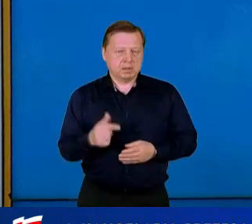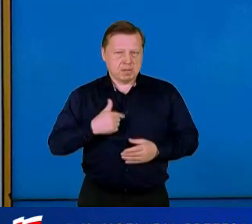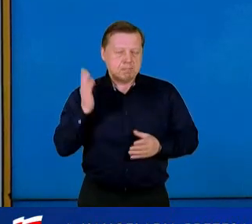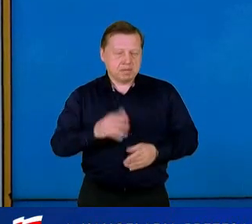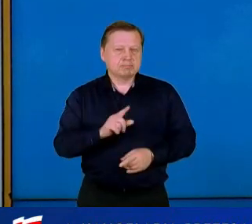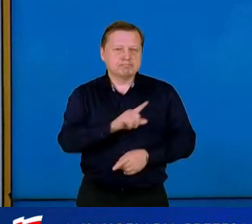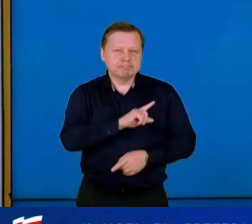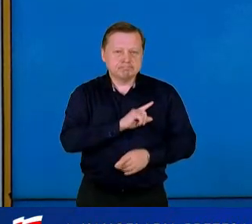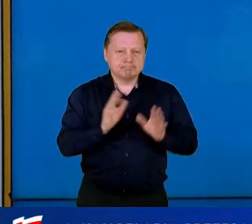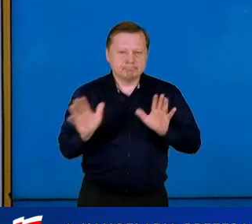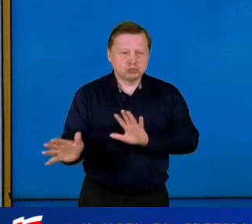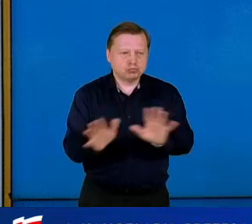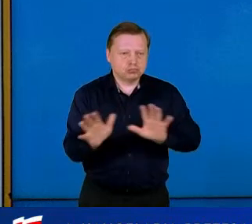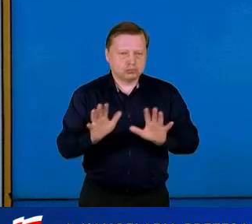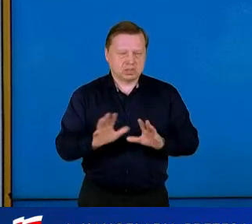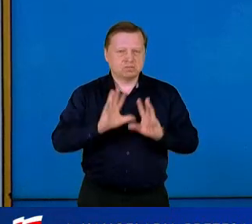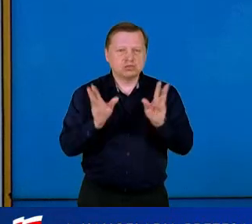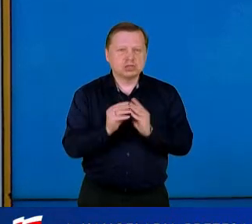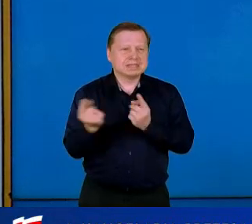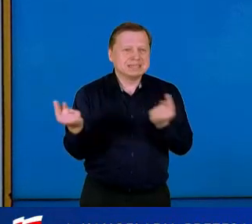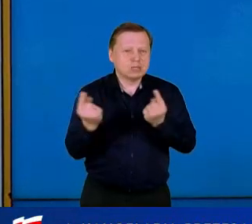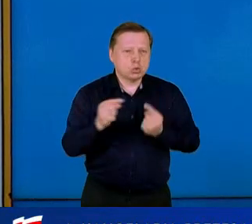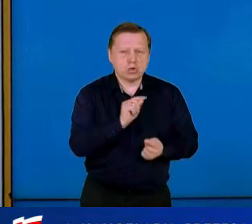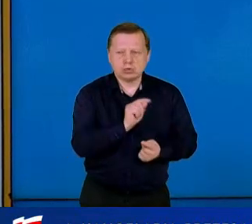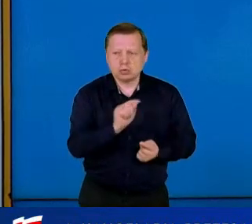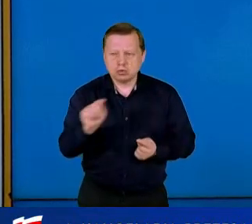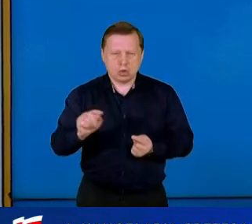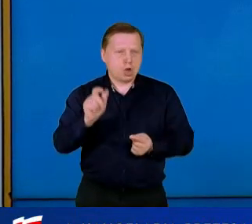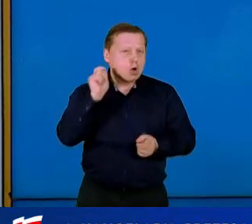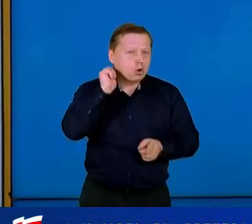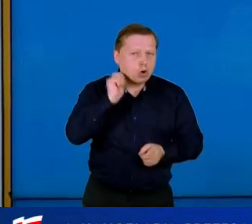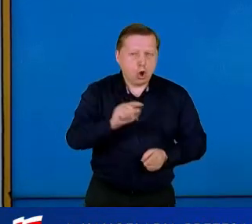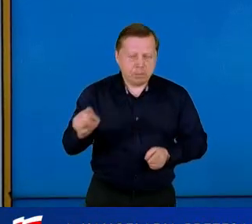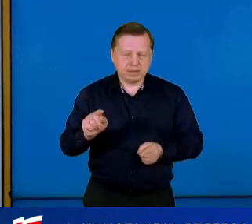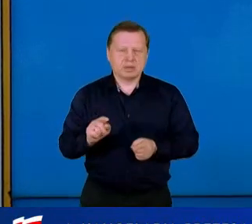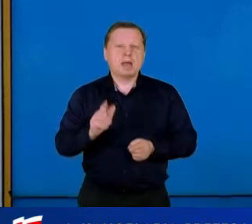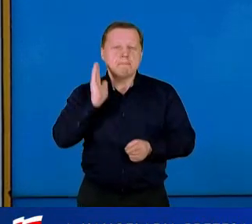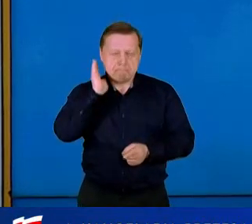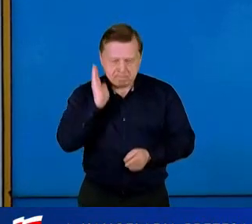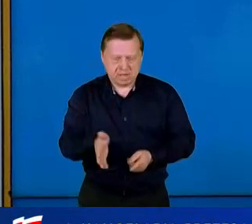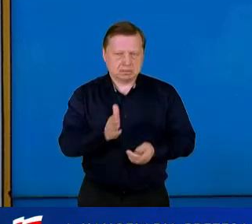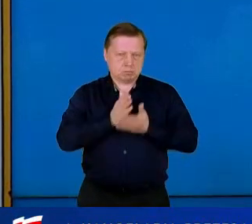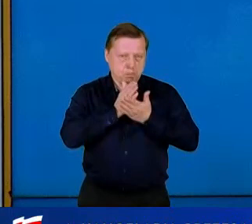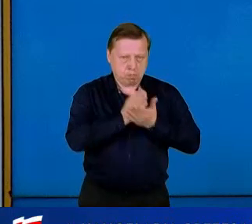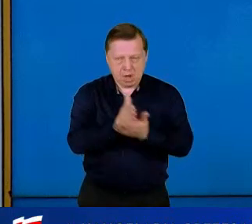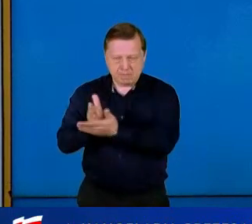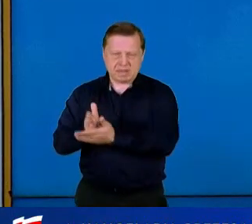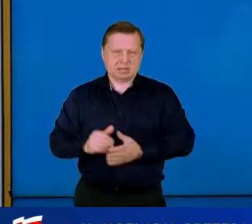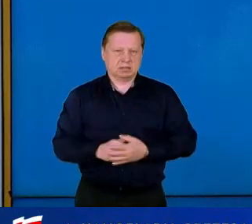do wszystkich sytuacji, do wszystkich kobiet i będziemy pomagać kobietom. Będziemy pomagać kobietom, dzieciom,